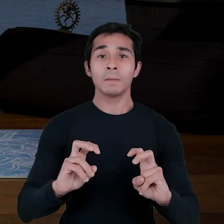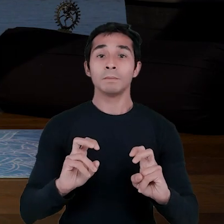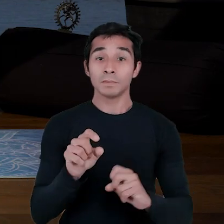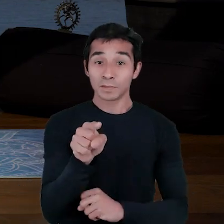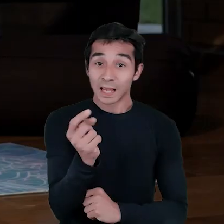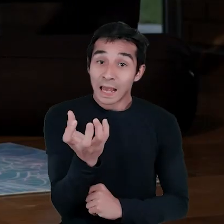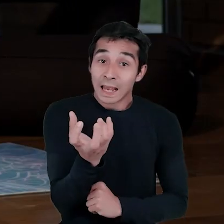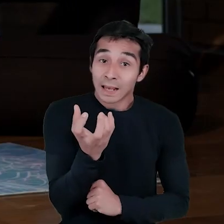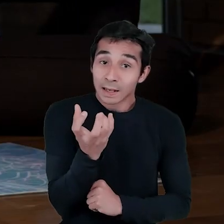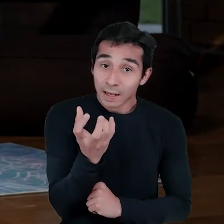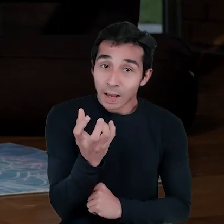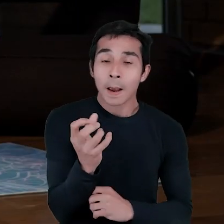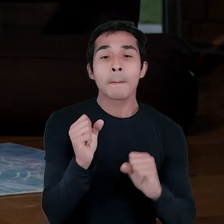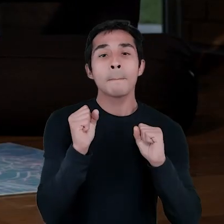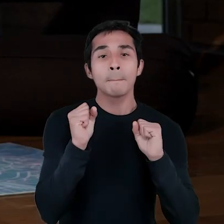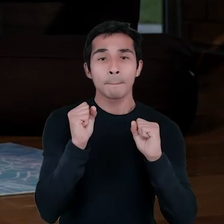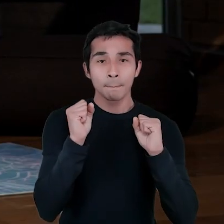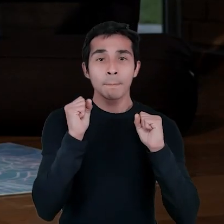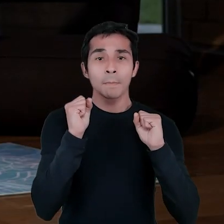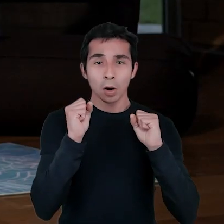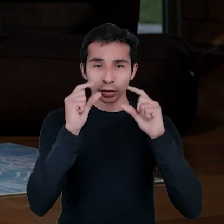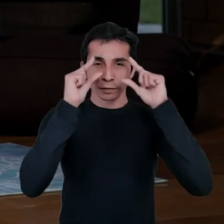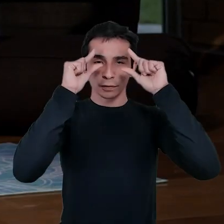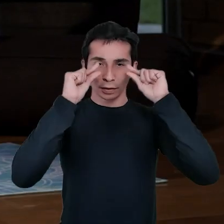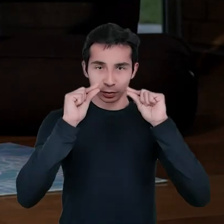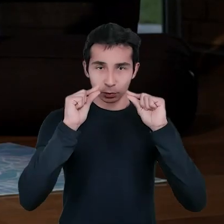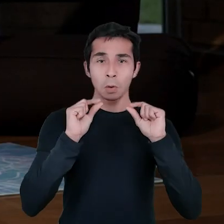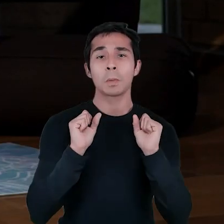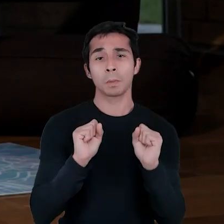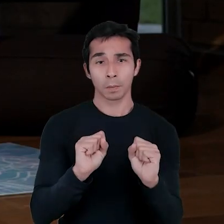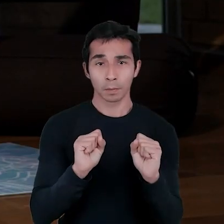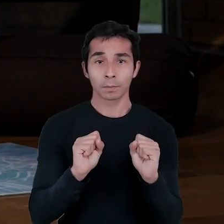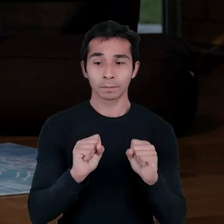Observa a sensação, se quiser, fecha um pouquinho os olhos.